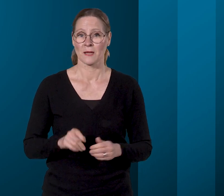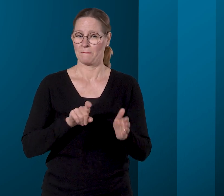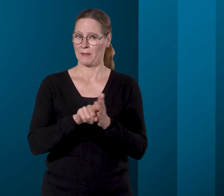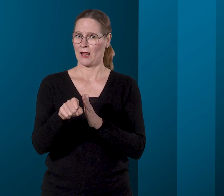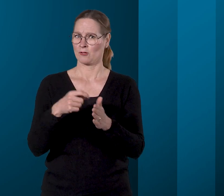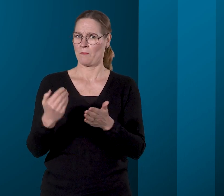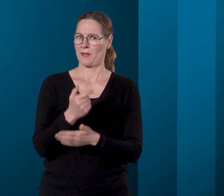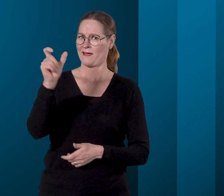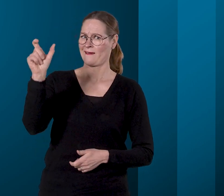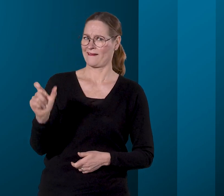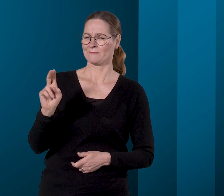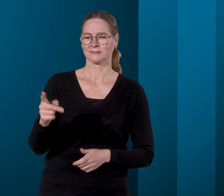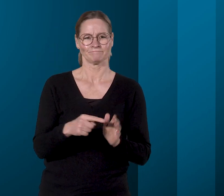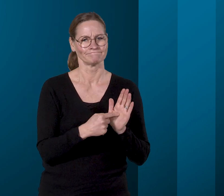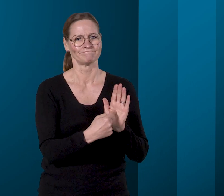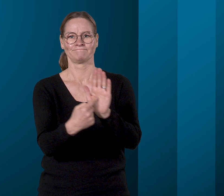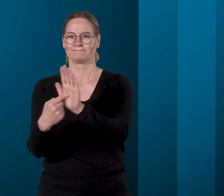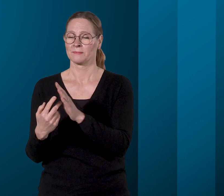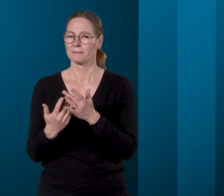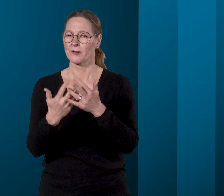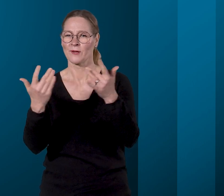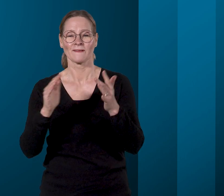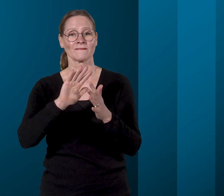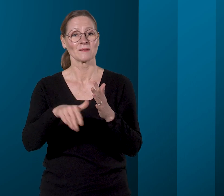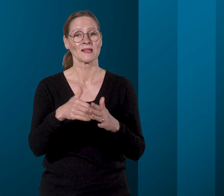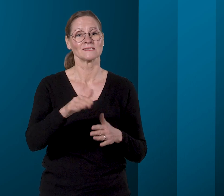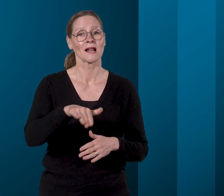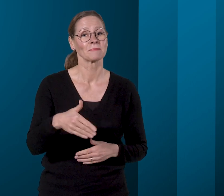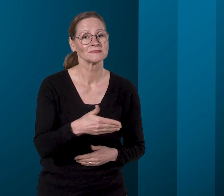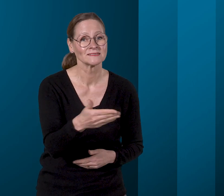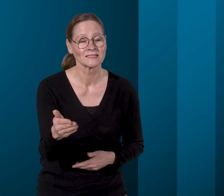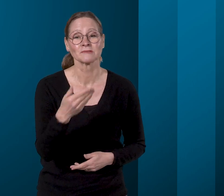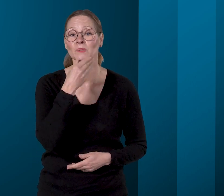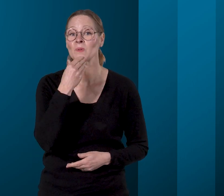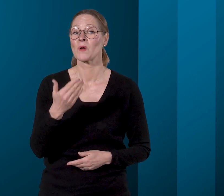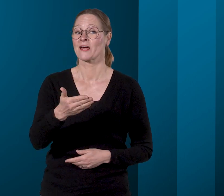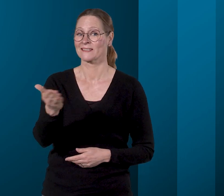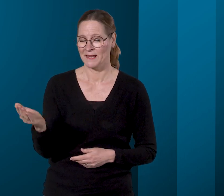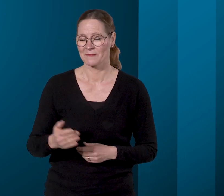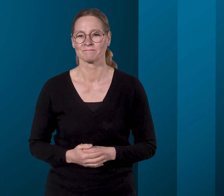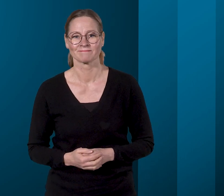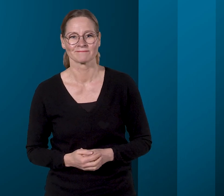Ennen kaikkea Peltomaa on toiminut esikuvana - monelle viittomakieliselle lapselle ja nuorelle.